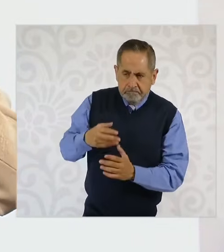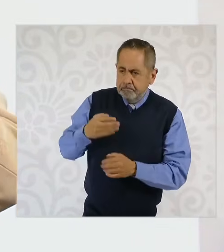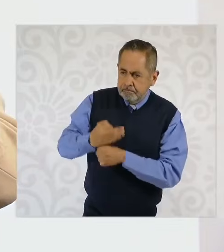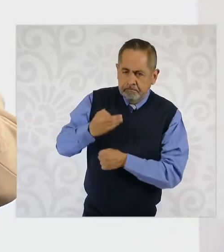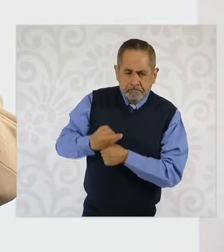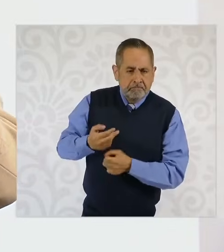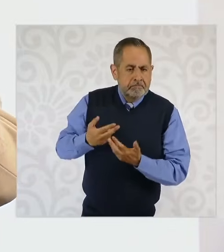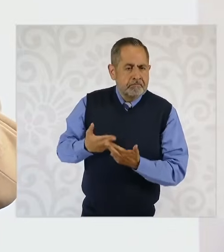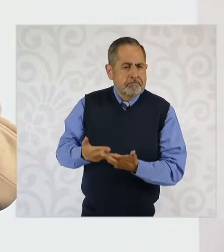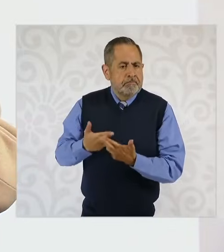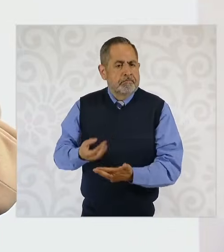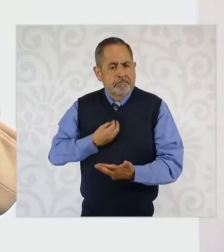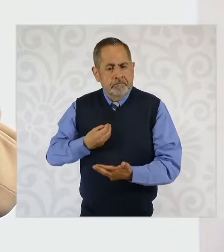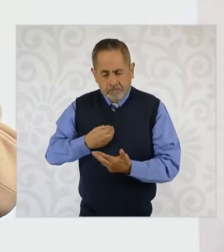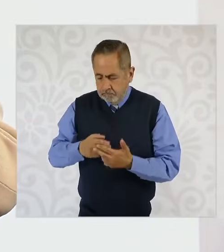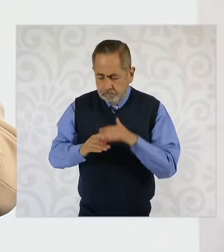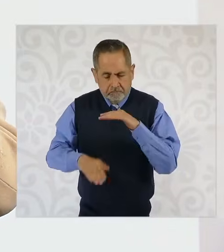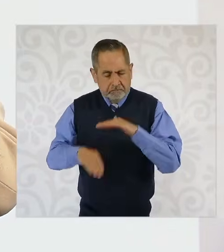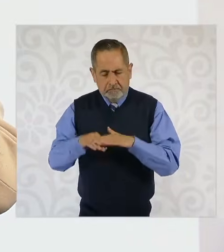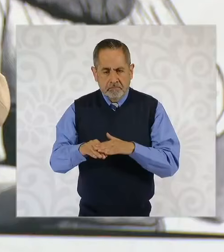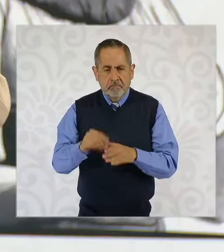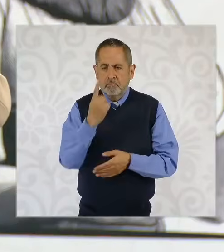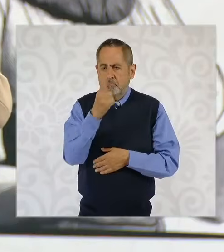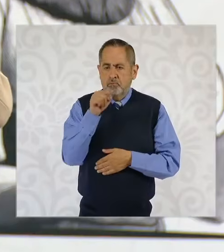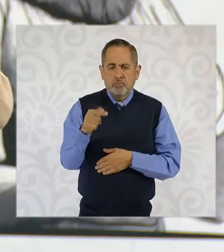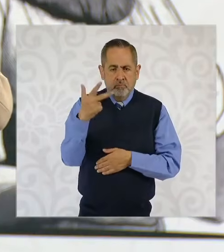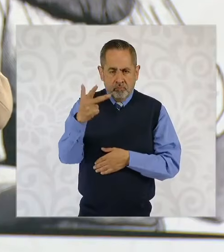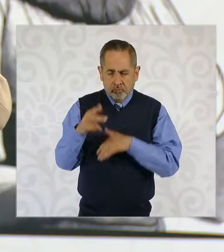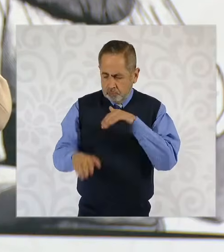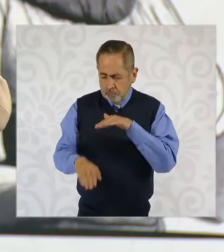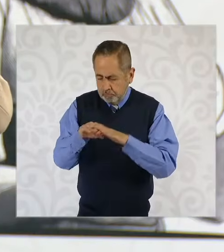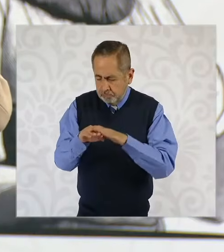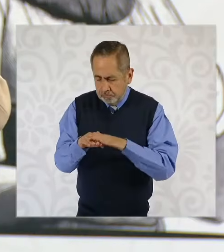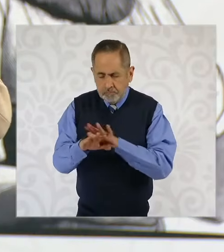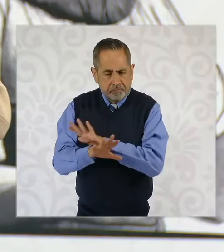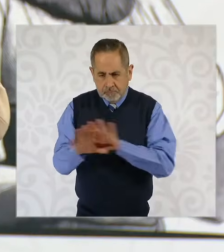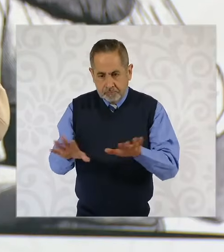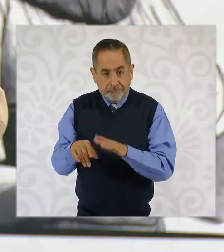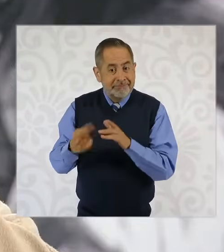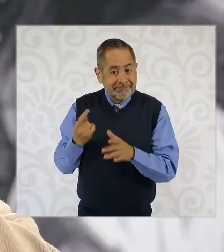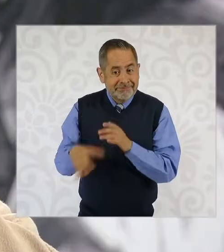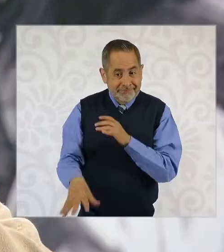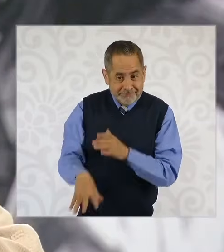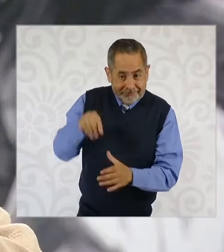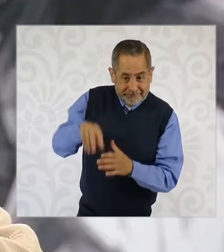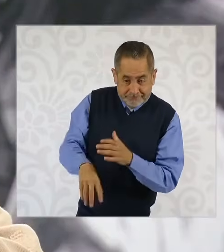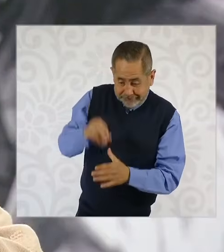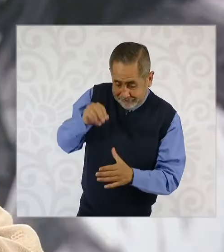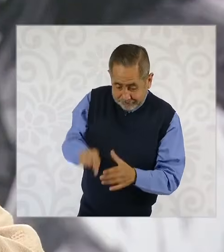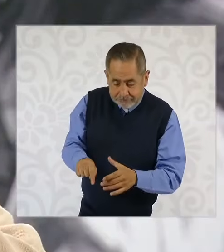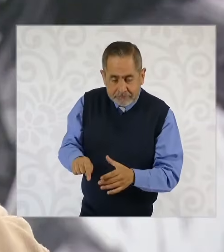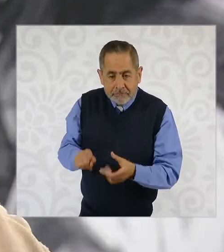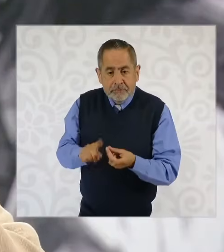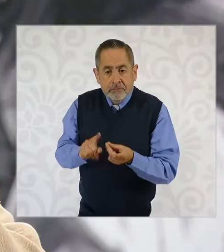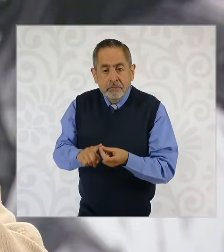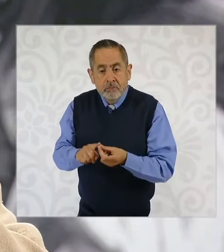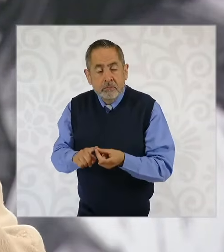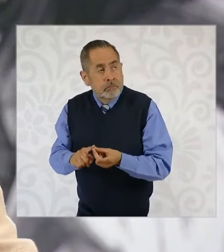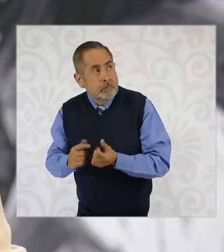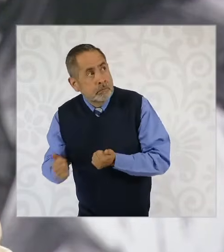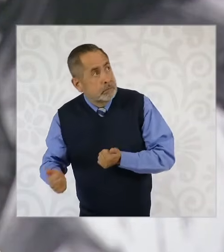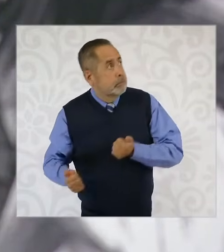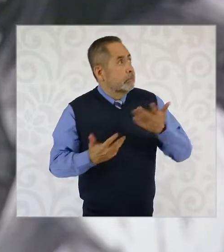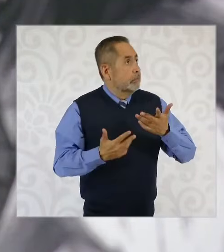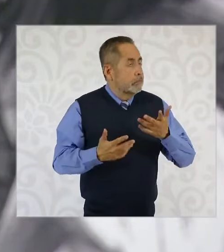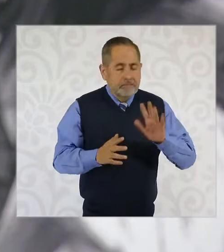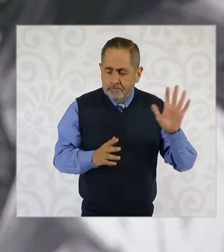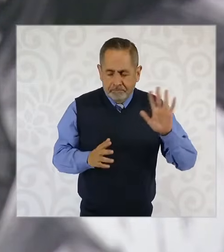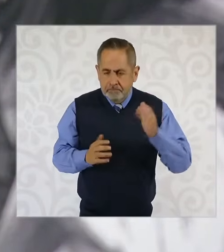limita 1.8 todo ese petróleo que se produce la gran mayoría va a qué y gas a producir gasolinas